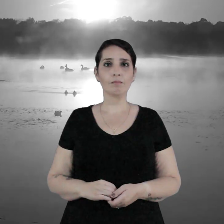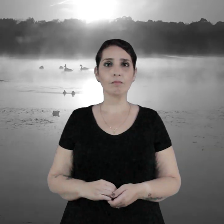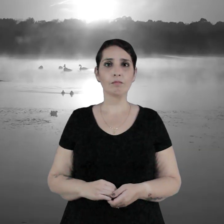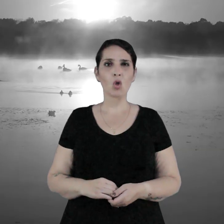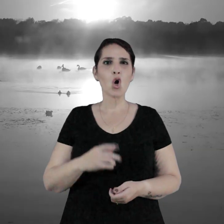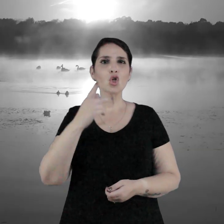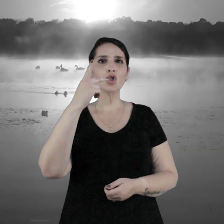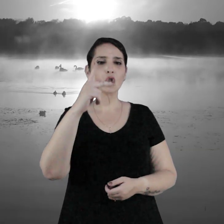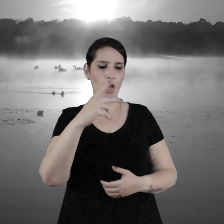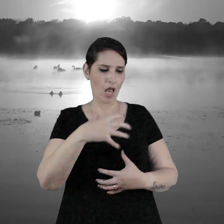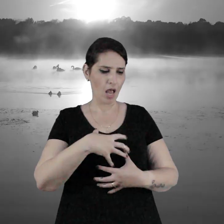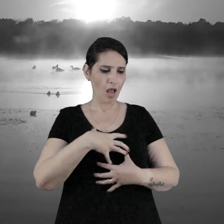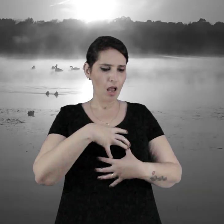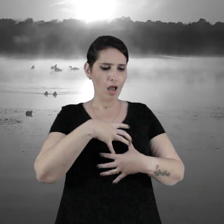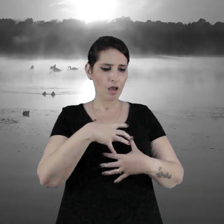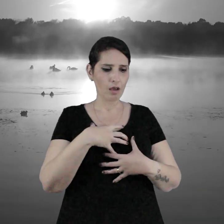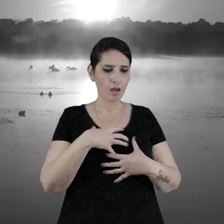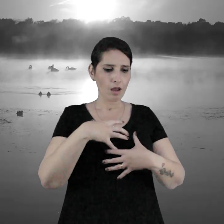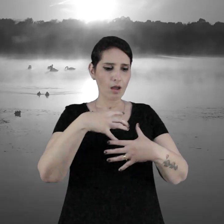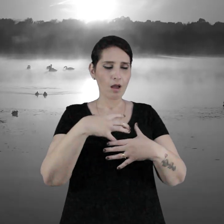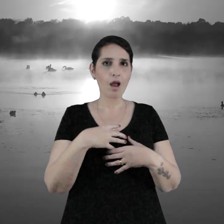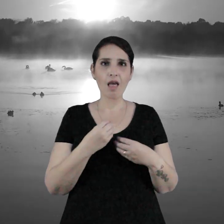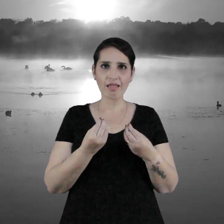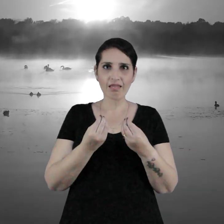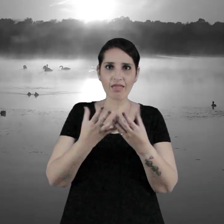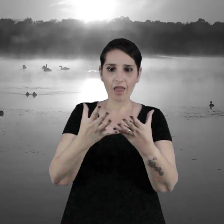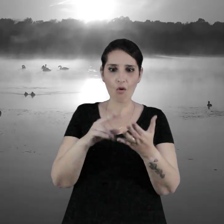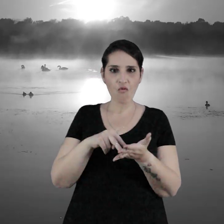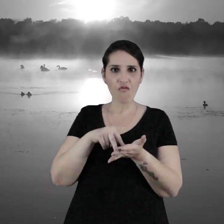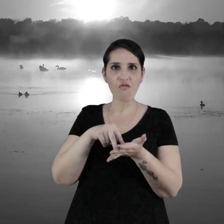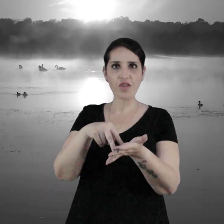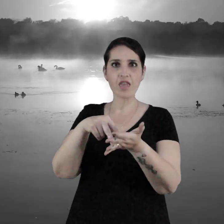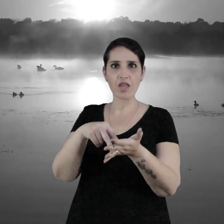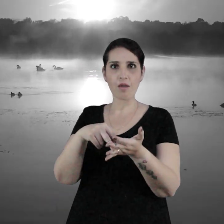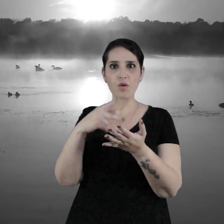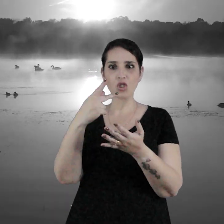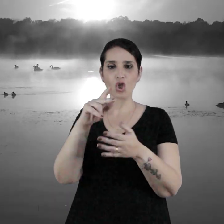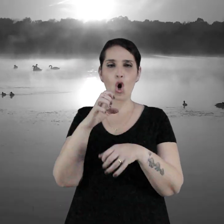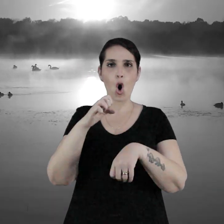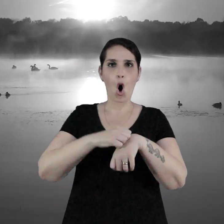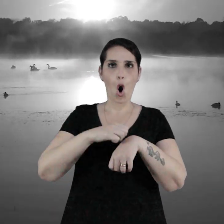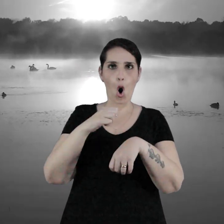Não foi sua respiração que se tornou firme e sustentou a estrutura de seus ossos.